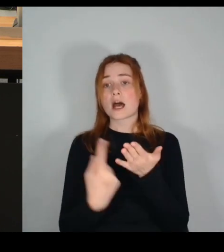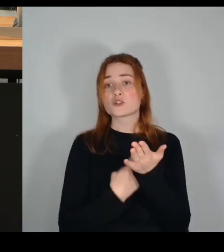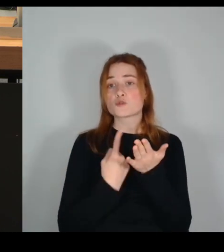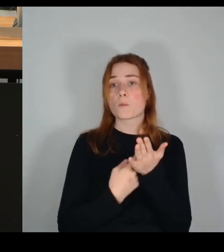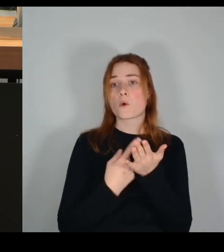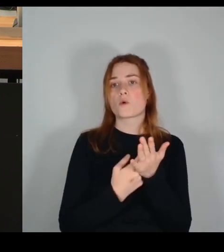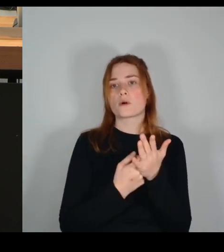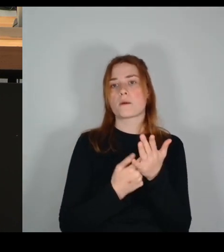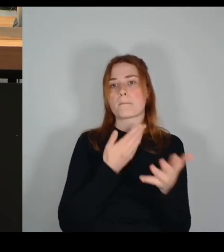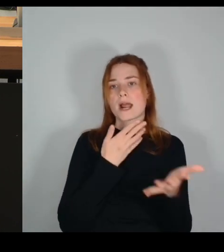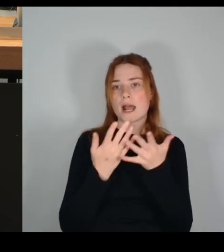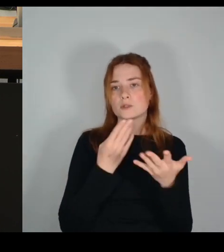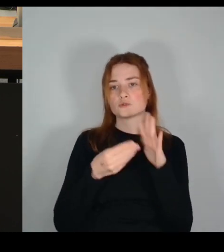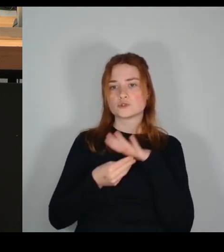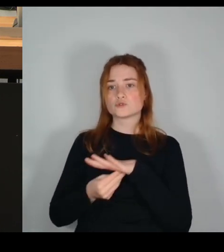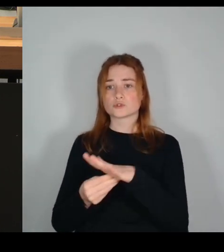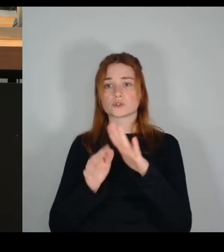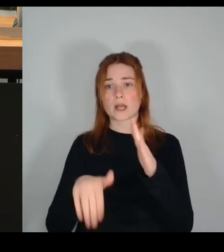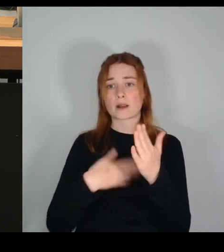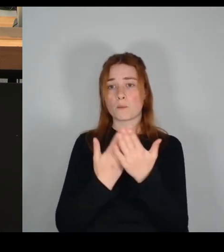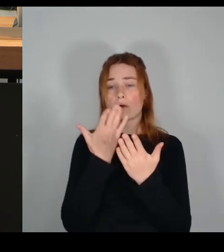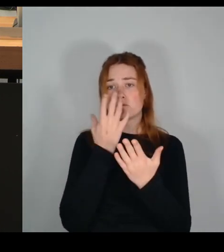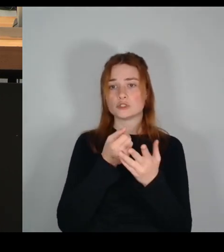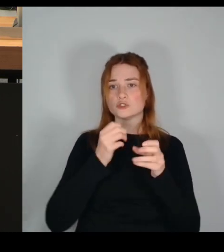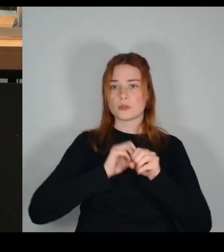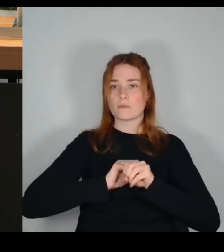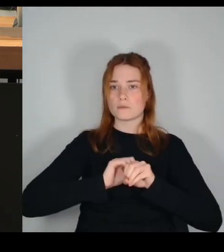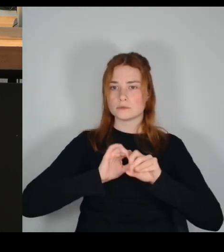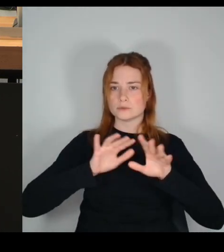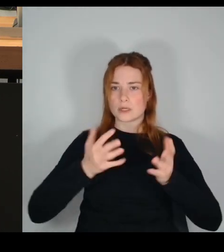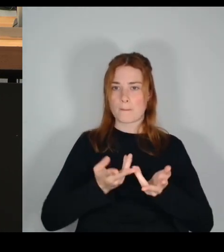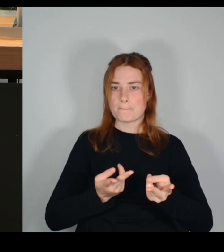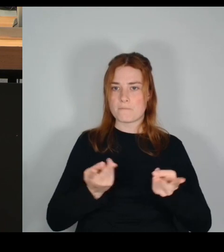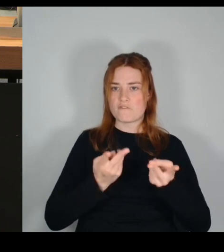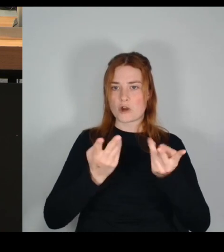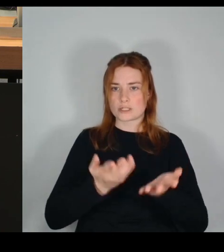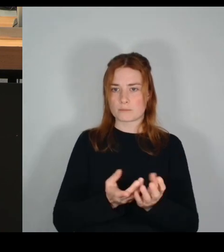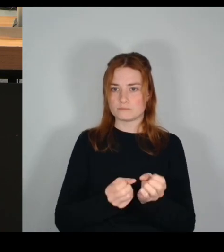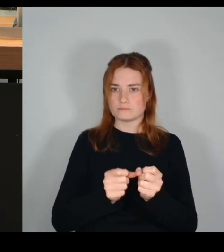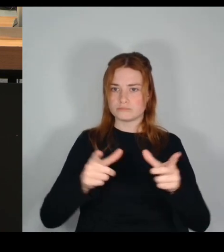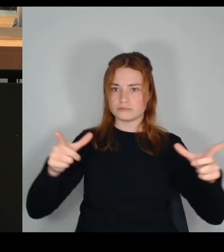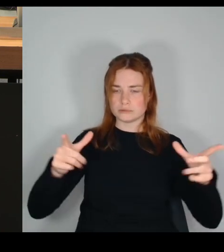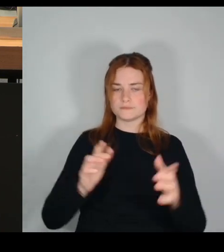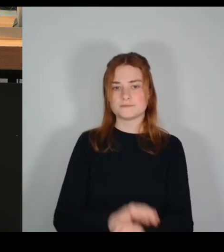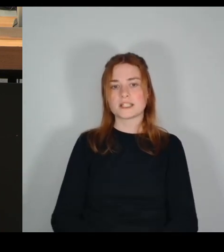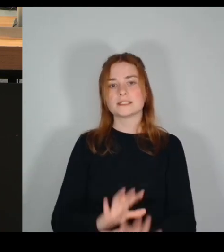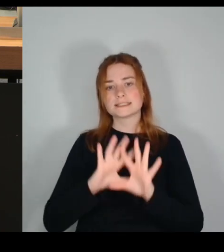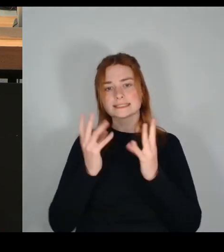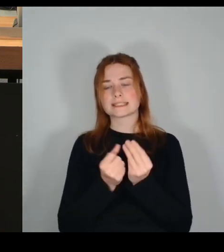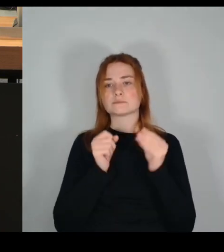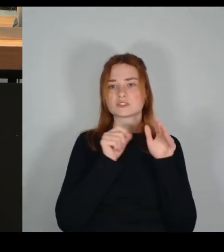Als Koalition schaffen wir zwölf neue Stadtteilzentren als soziale Anlaufstelle auch für Armutsbetroffene.